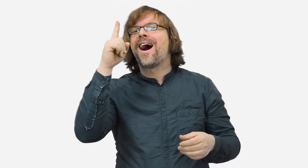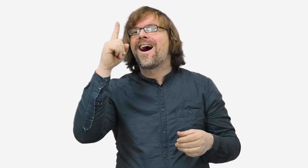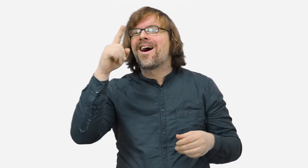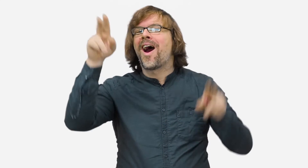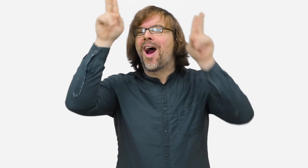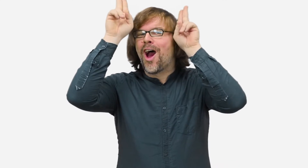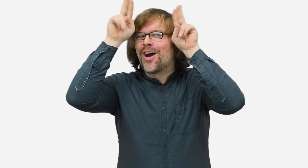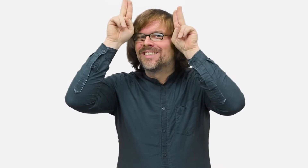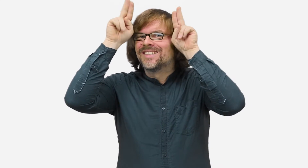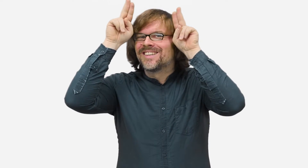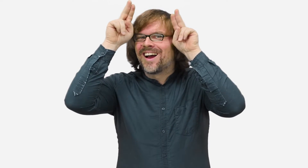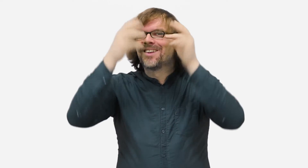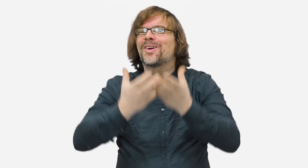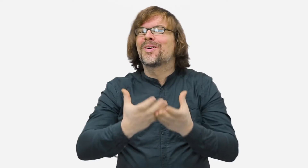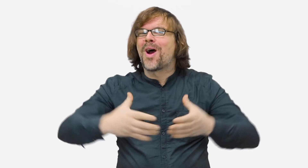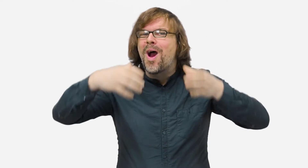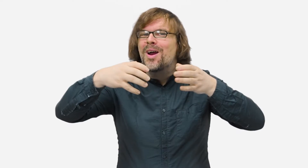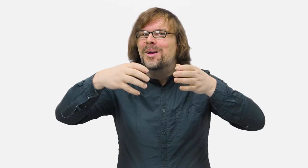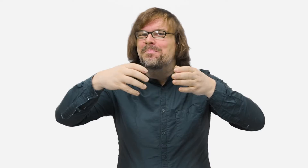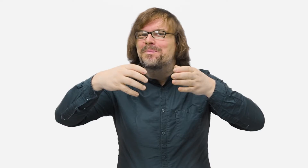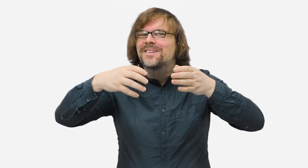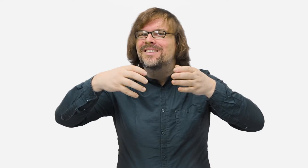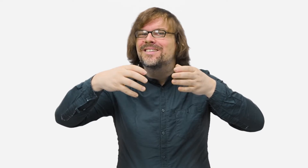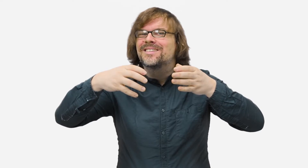Ein Osterkörbchen!!!